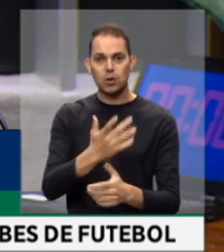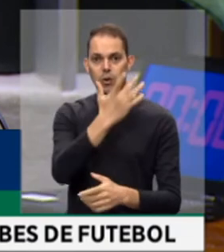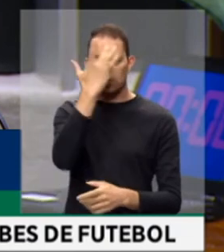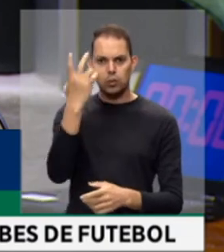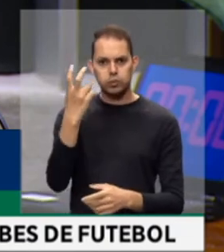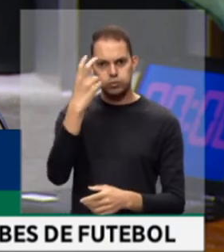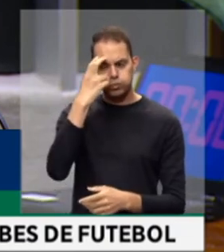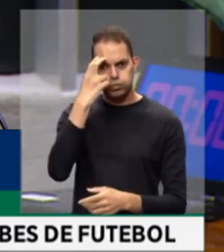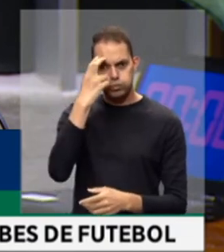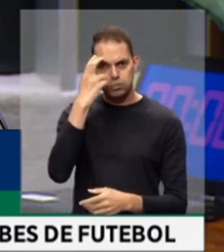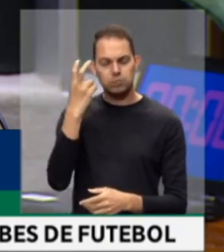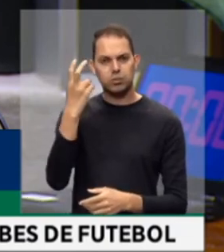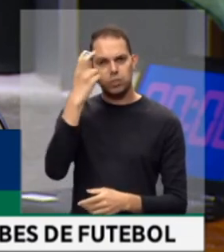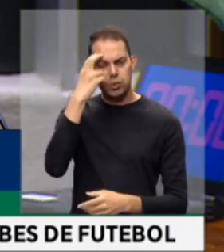RICA. MAS UMA CIDADE LINDA, COM UM POVO RICO